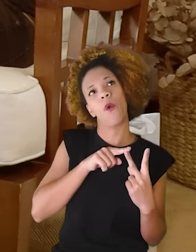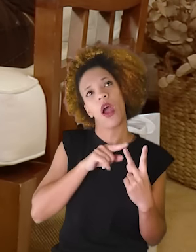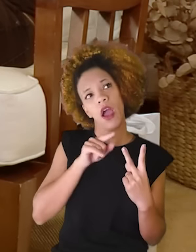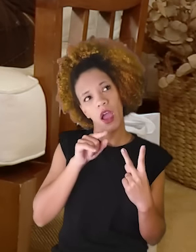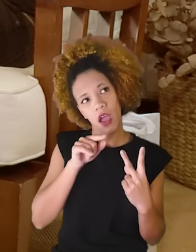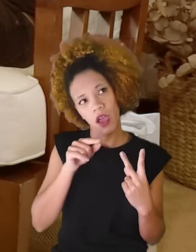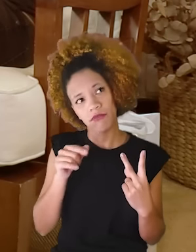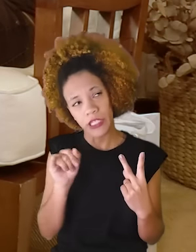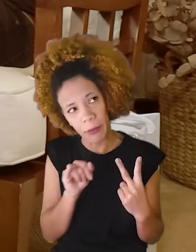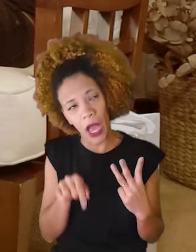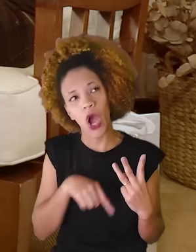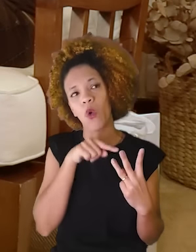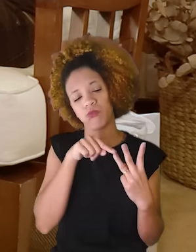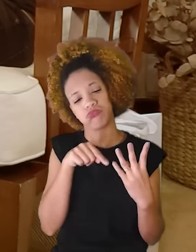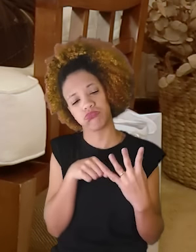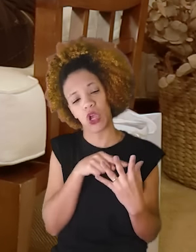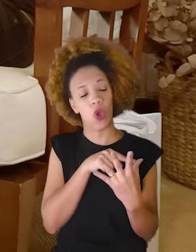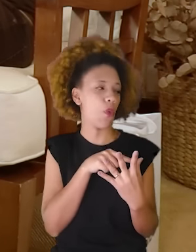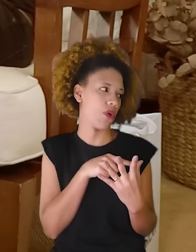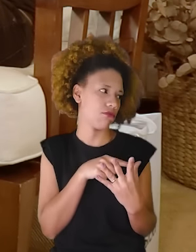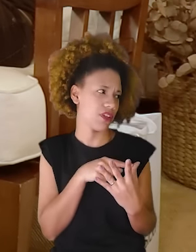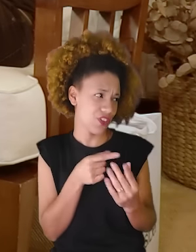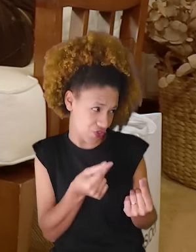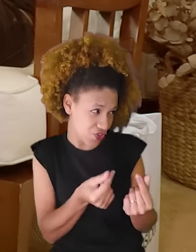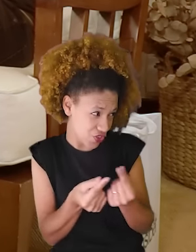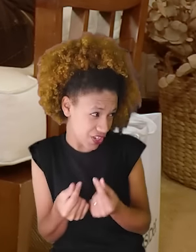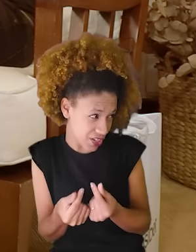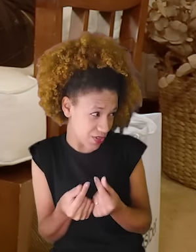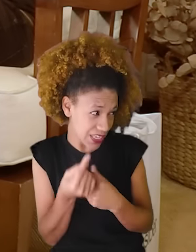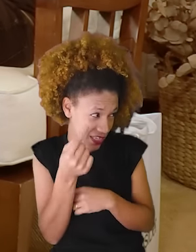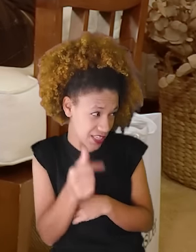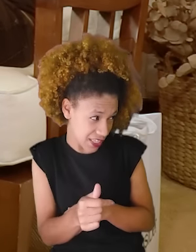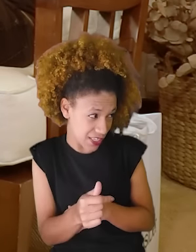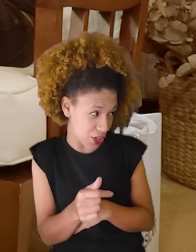pessoas a gente para cara Car você falou que você quer ganhar dinheiro com 17 sócios não